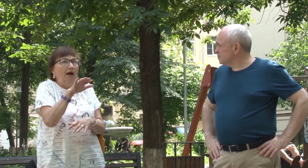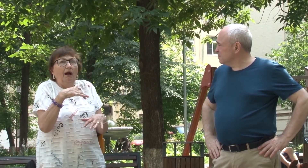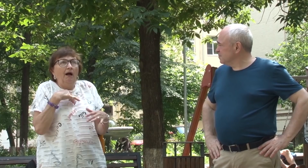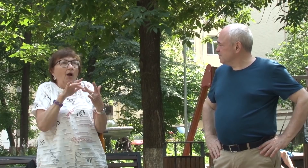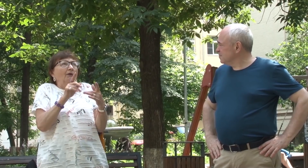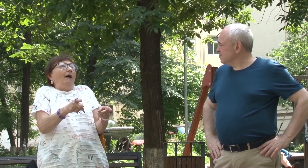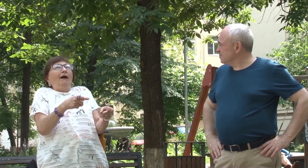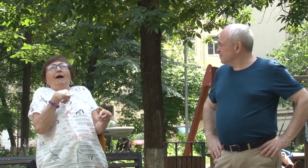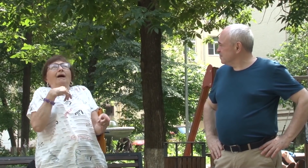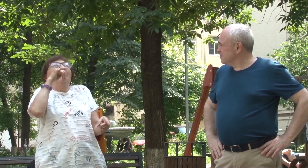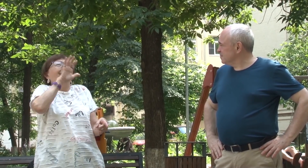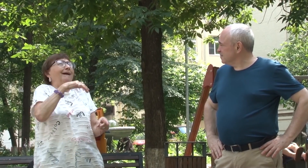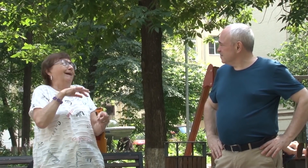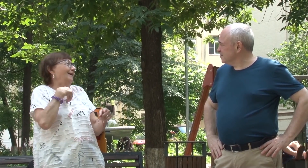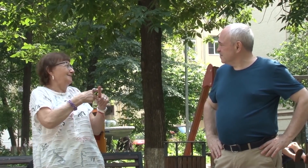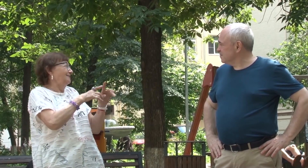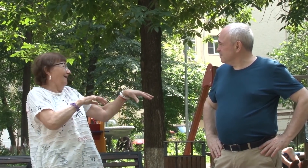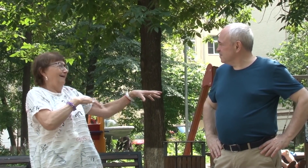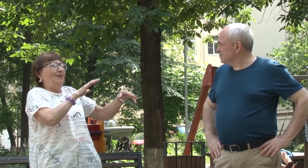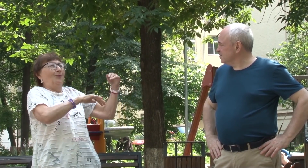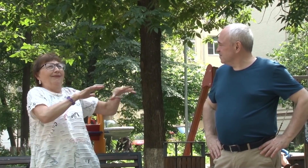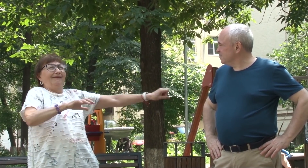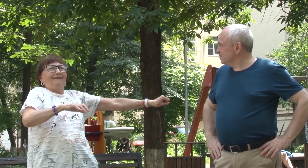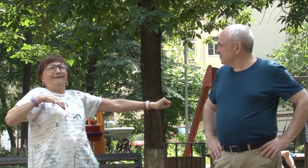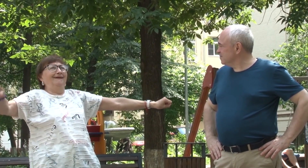Страшно было одной на кровати, хватала за руки сестру